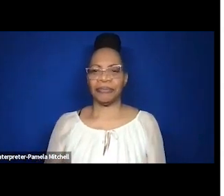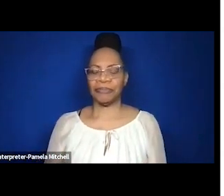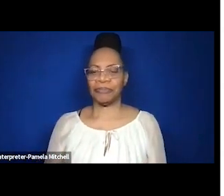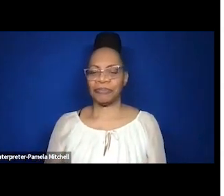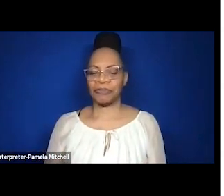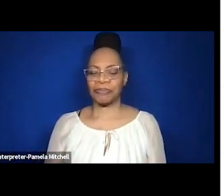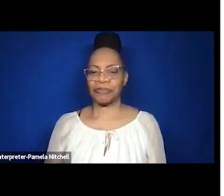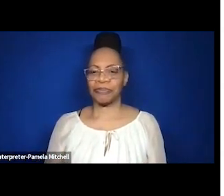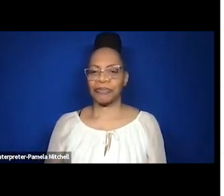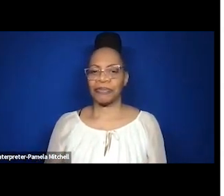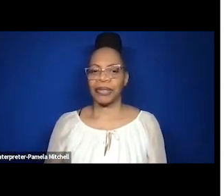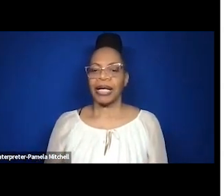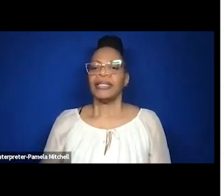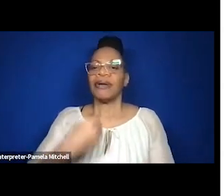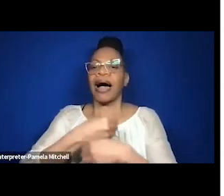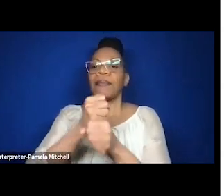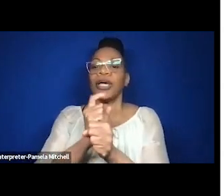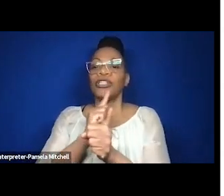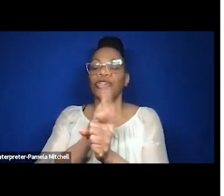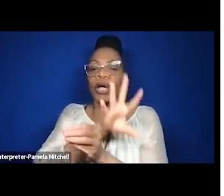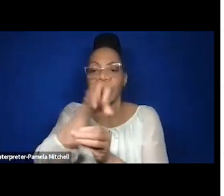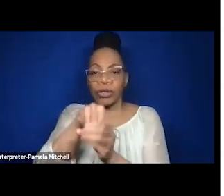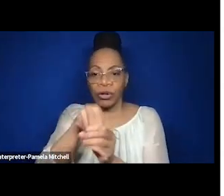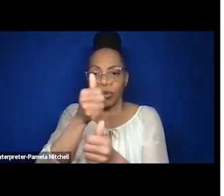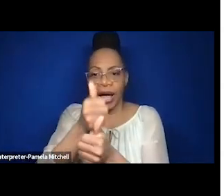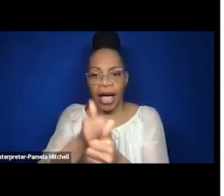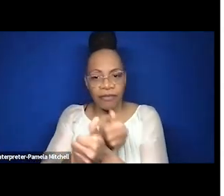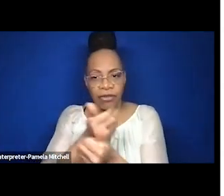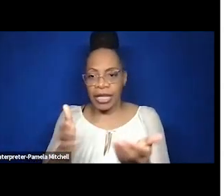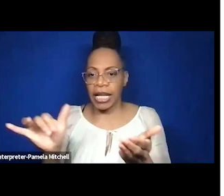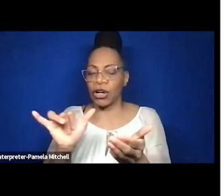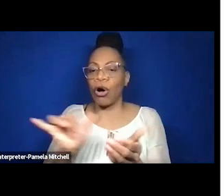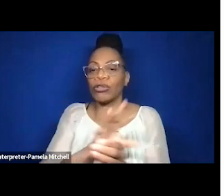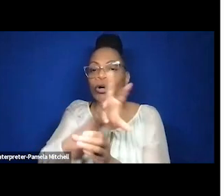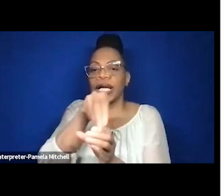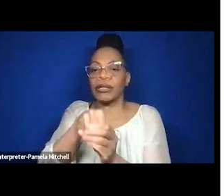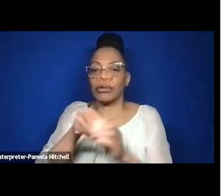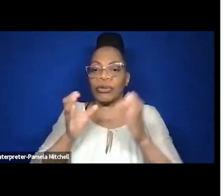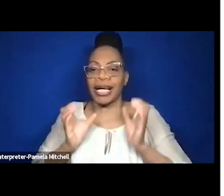Con eso, me aseguro de incluir todo y también incluyo el nombre del cliente en esa etiqueta,